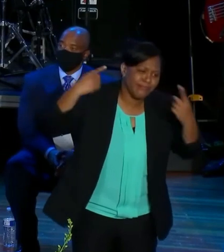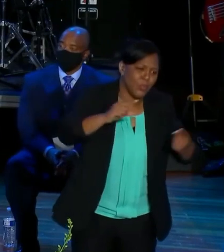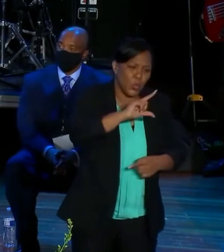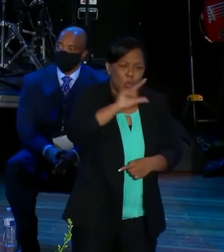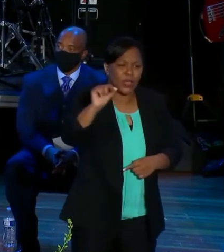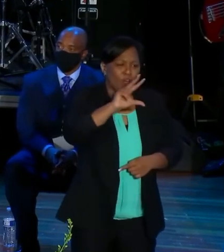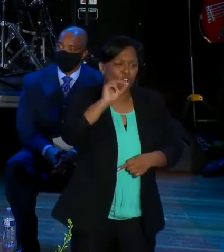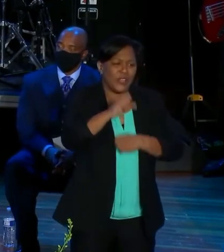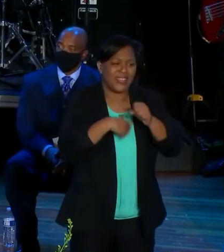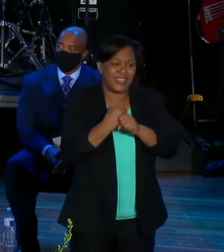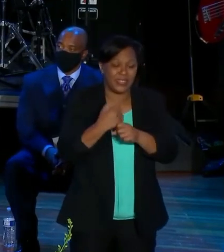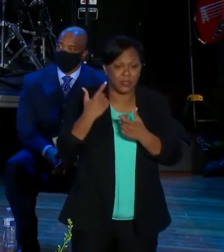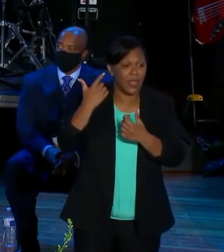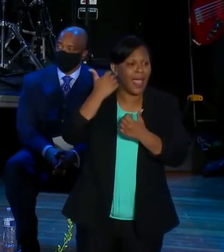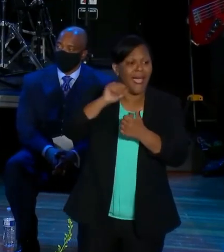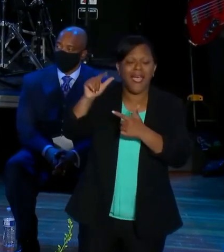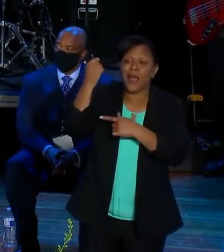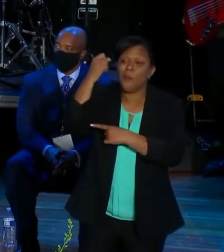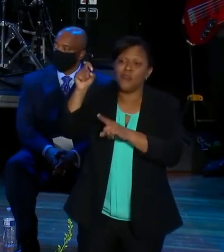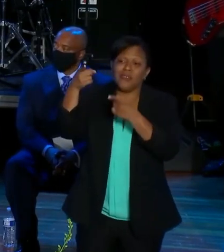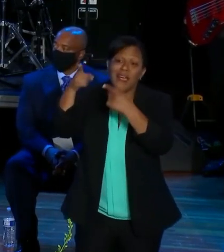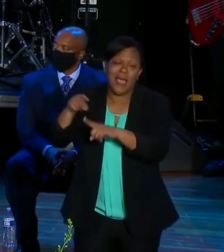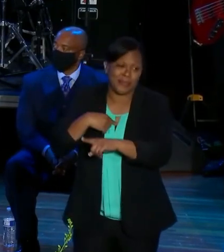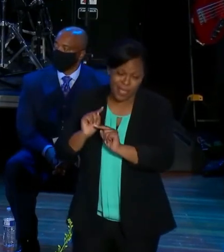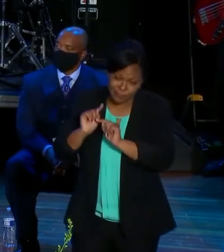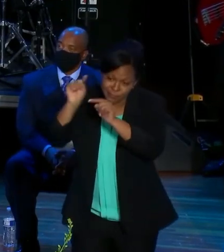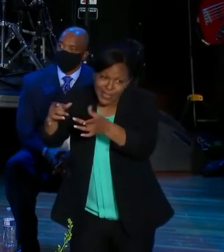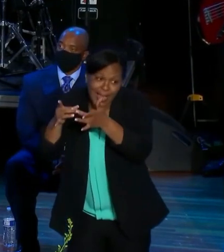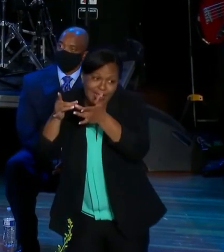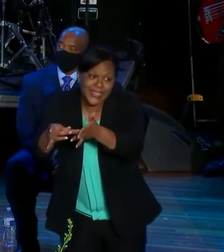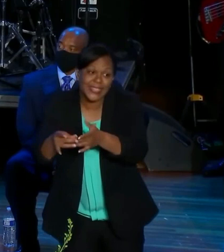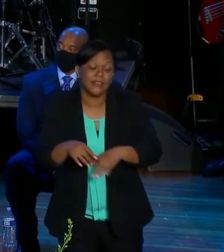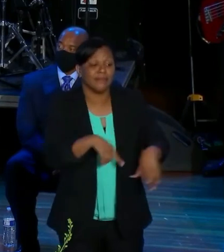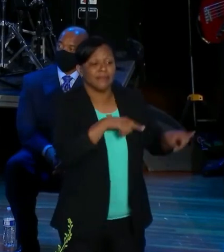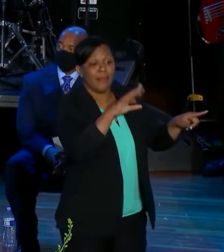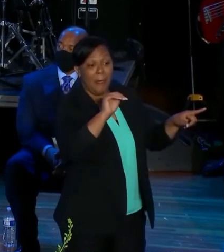Jag ser här Martin III , vi hamnade i fängelse igen då vi förde denna kamp